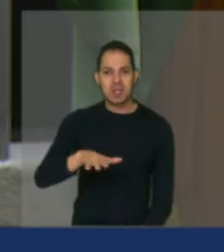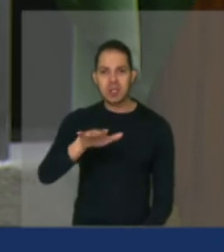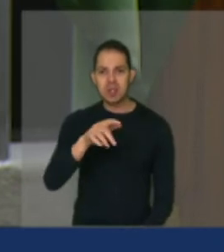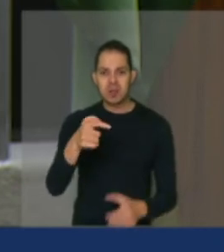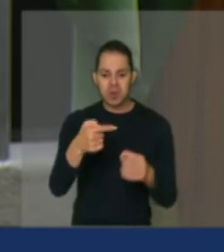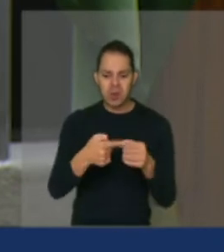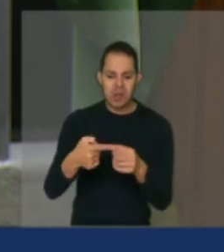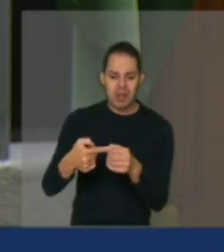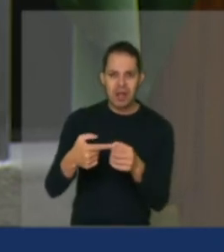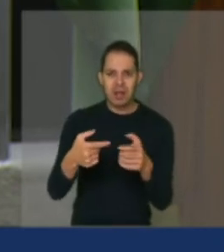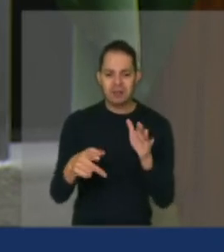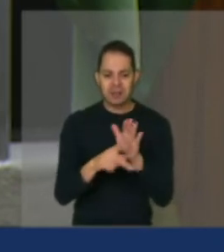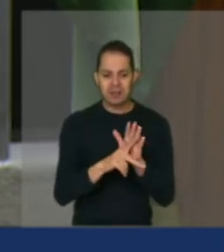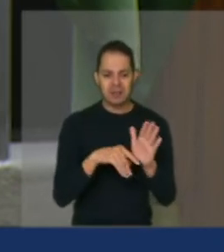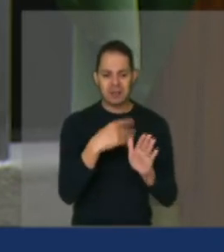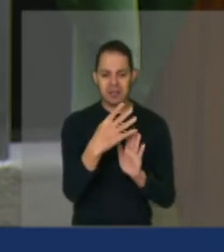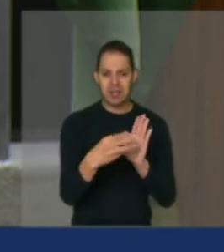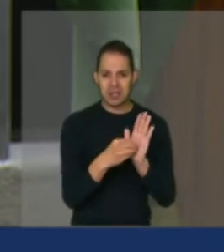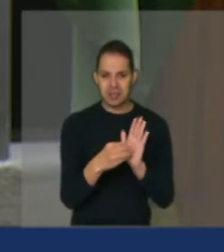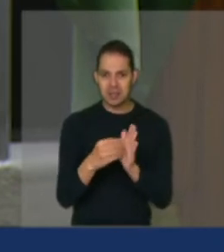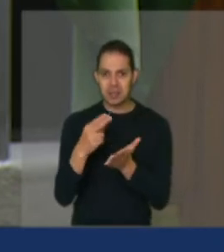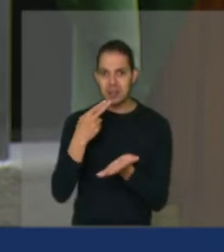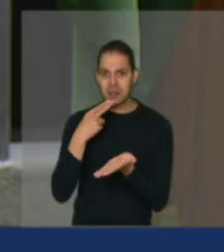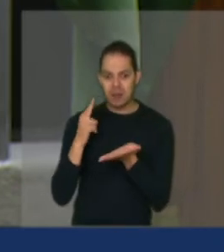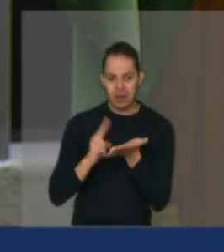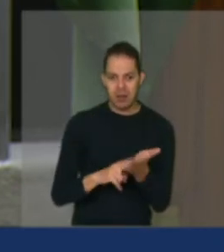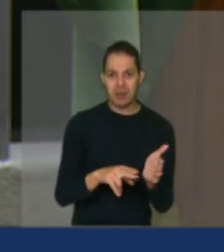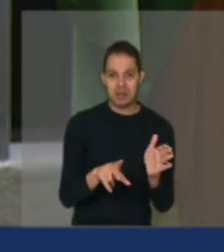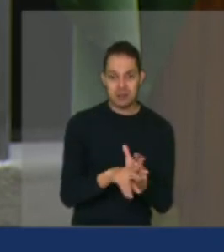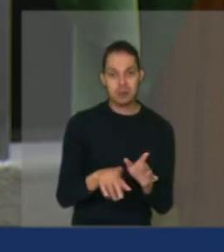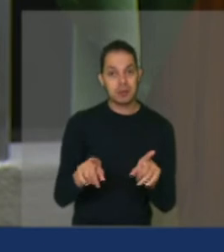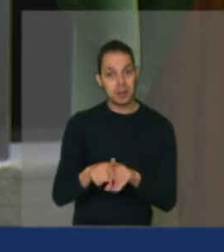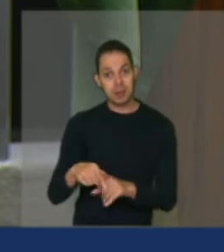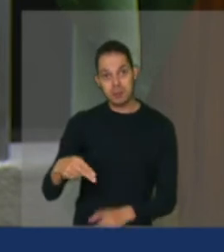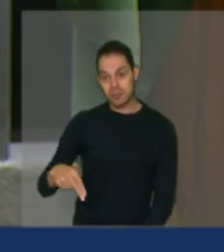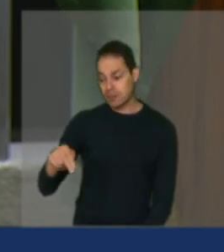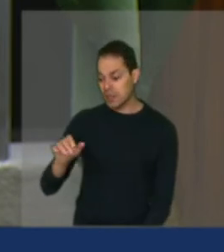DA AMAZÔNIA? COMO TAMBÉM NO NORDESTE. NÓS PRECISAMOS AVANÇAR NESSE DEBATE E NESSE SENTIDO DE CONSTRUIR